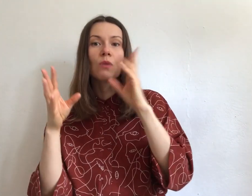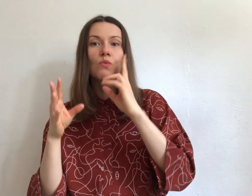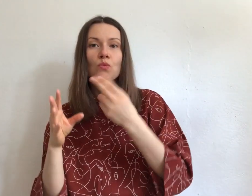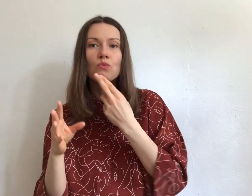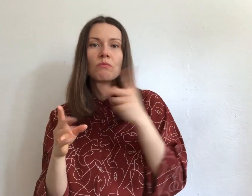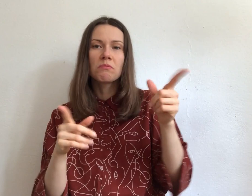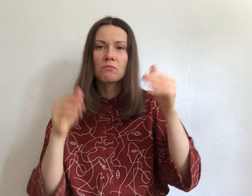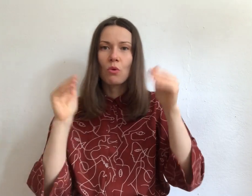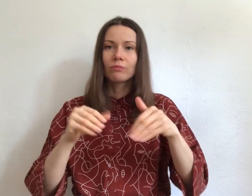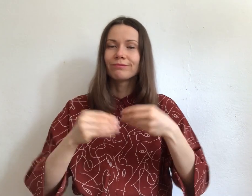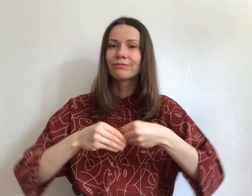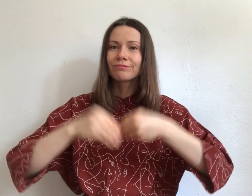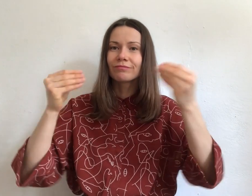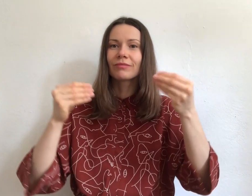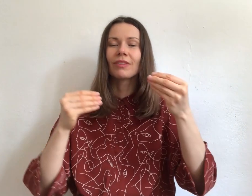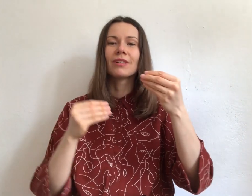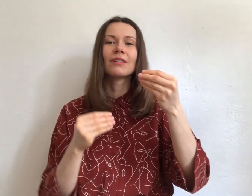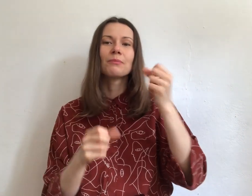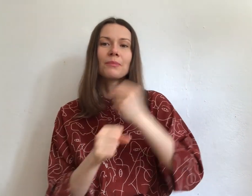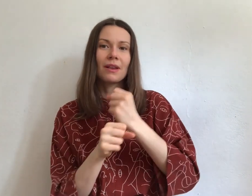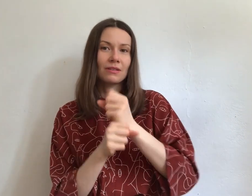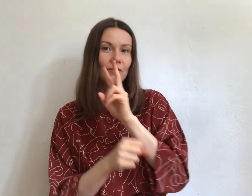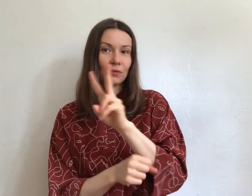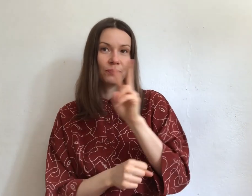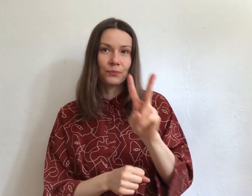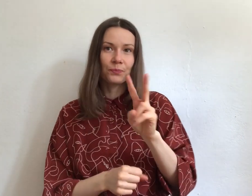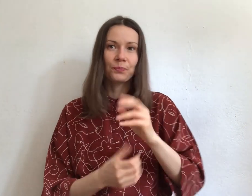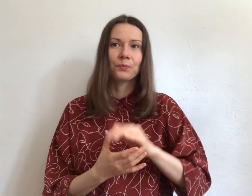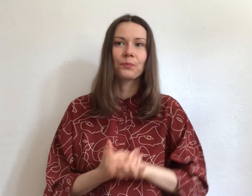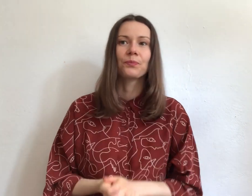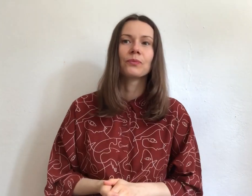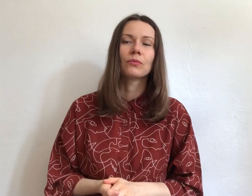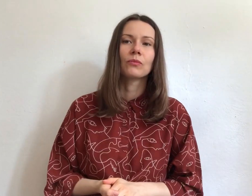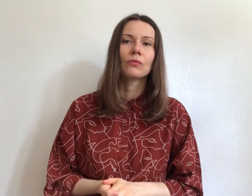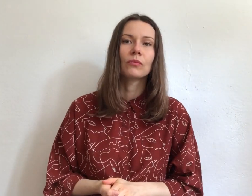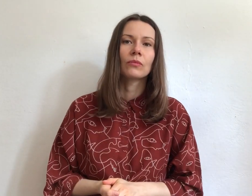i kulturze Głuchych mógł rozwinąć swoją pracę jako Visual Vernacular.